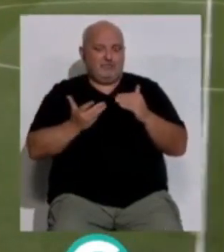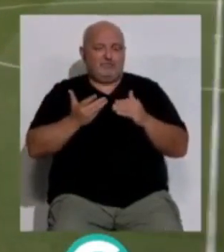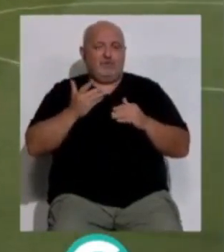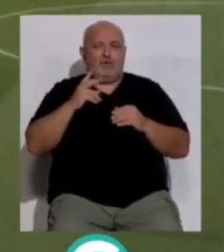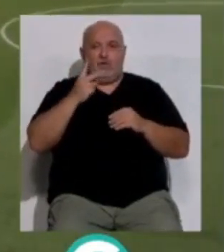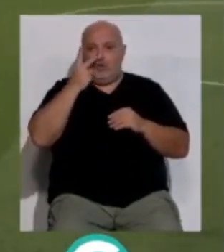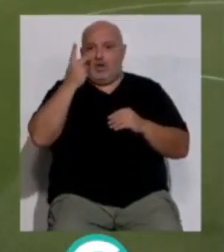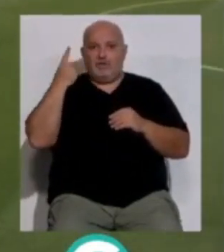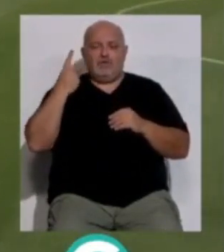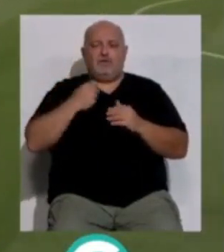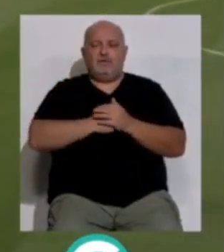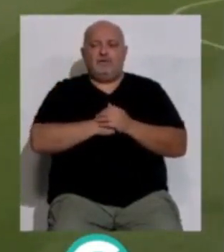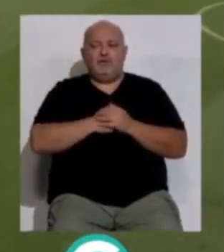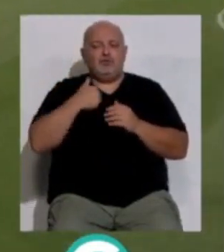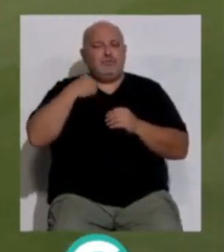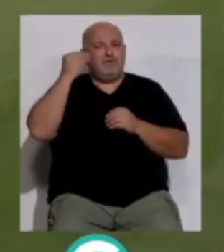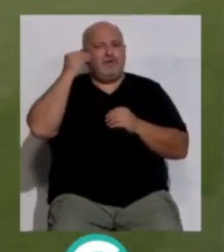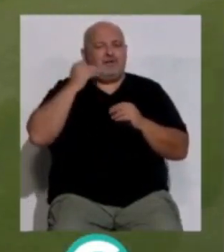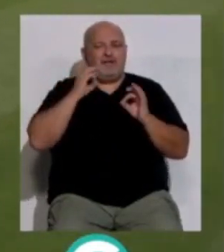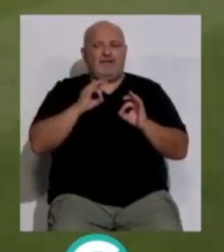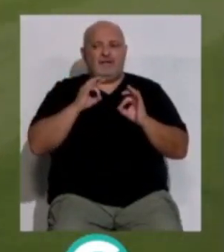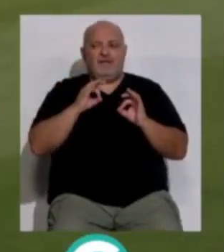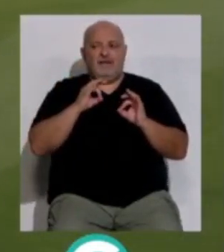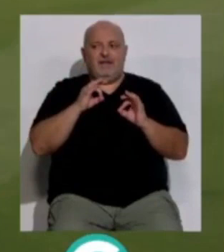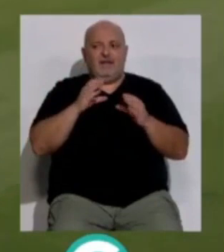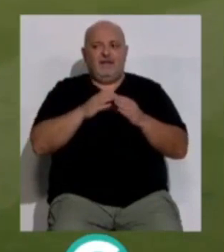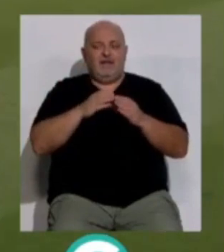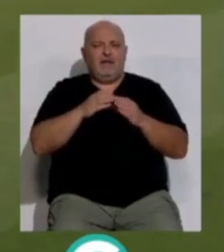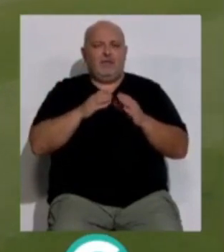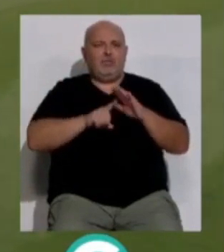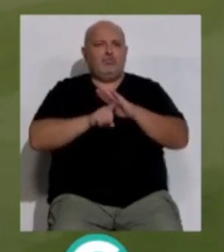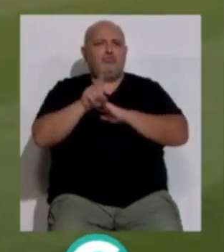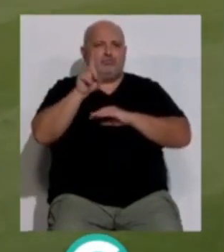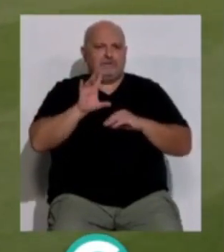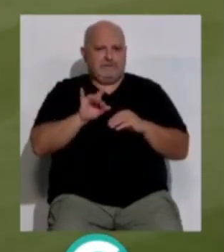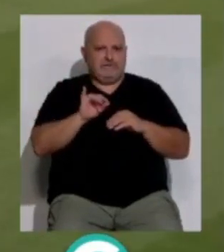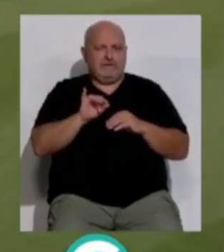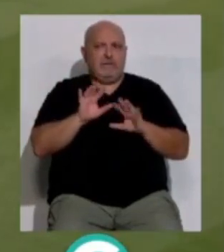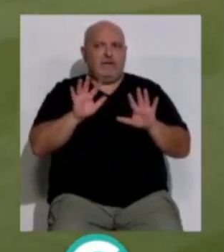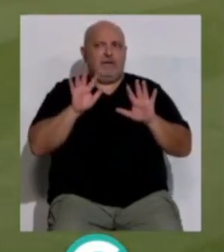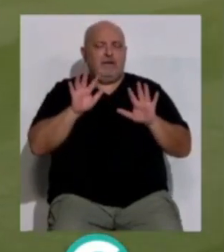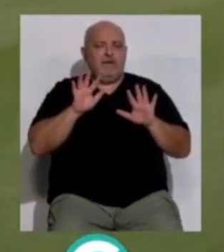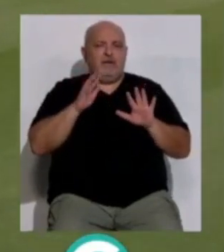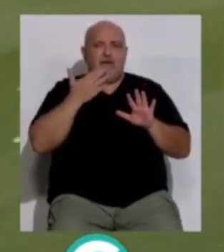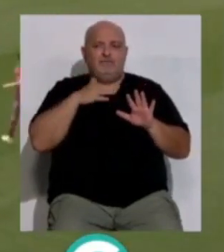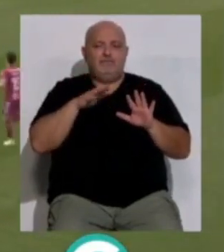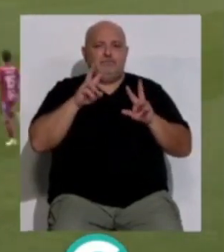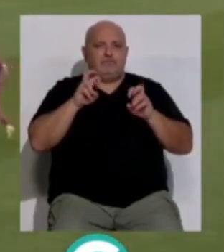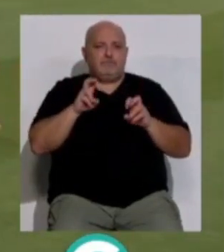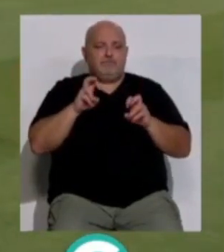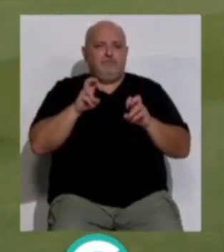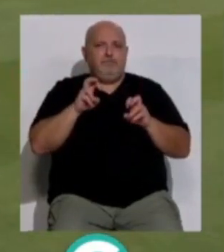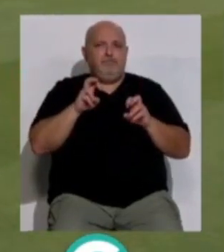dos temporadas se tuvo pero yo creo que el equipo ha evolucionado pero que sin embargo esas esas